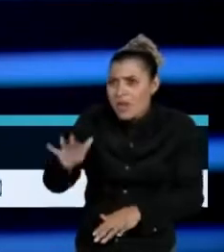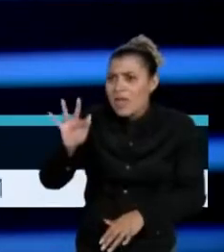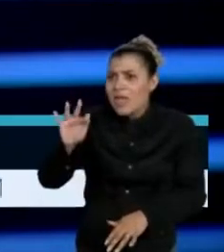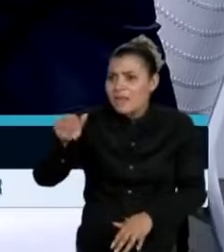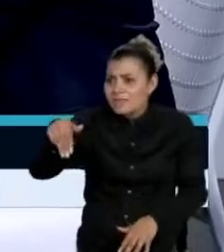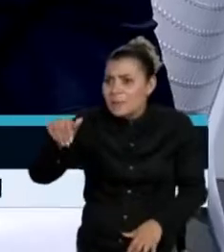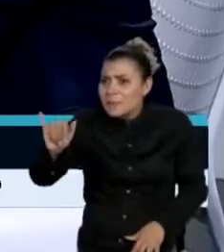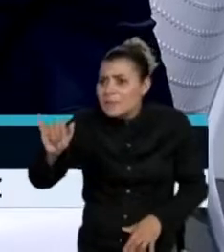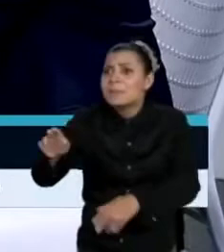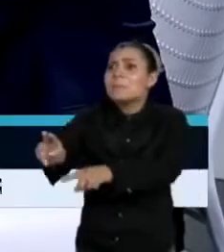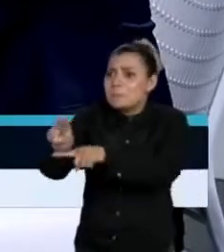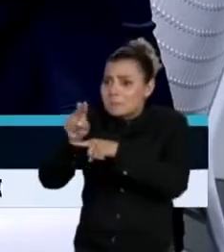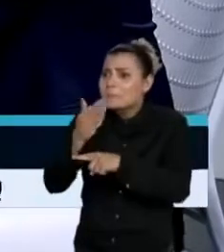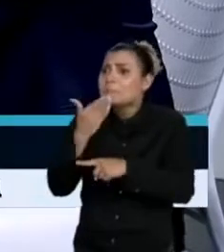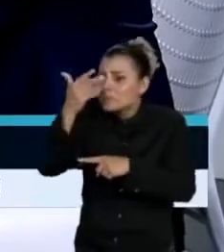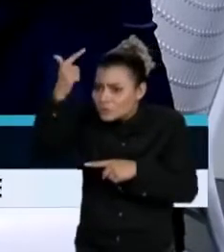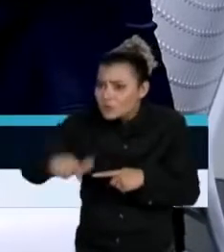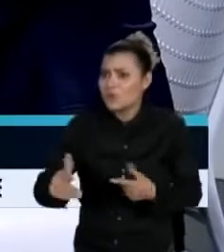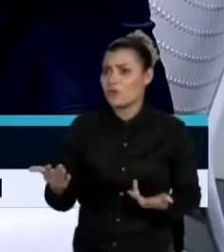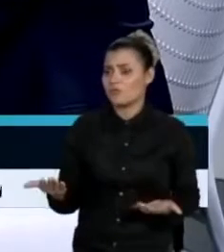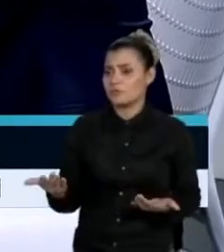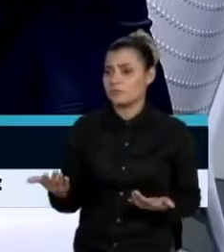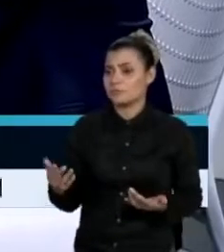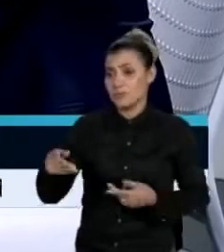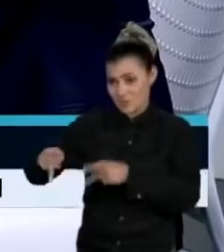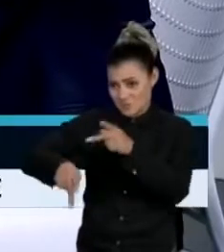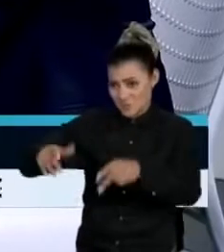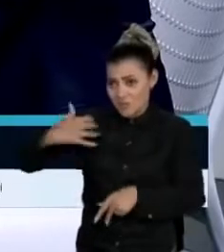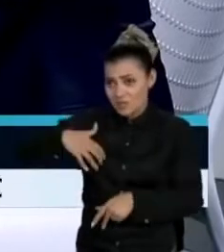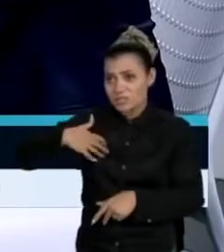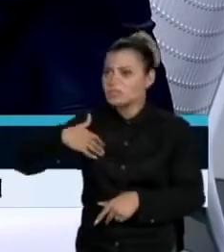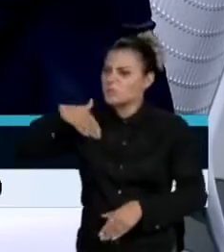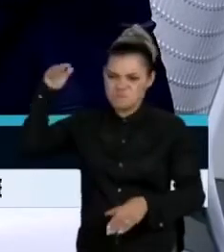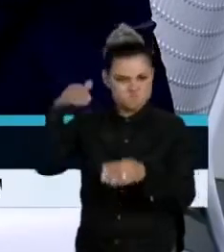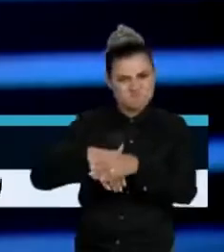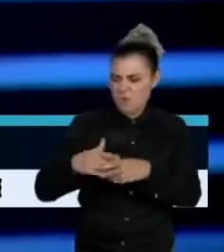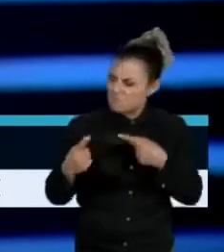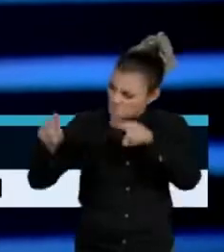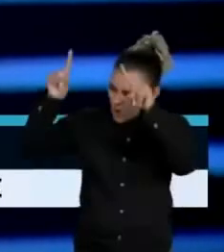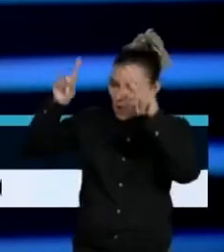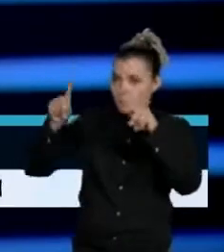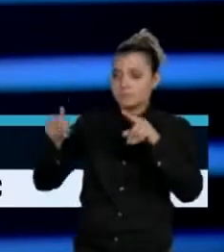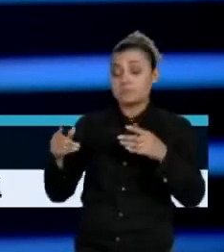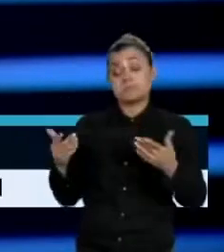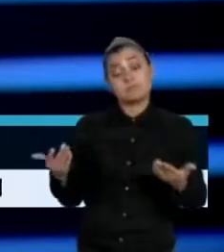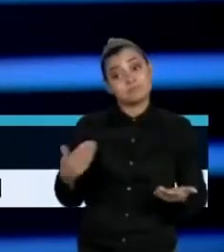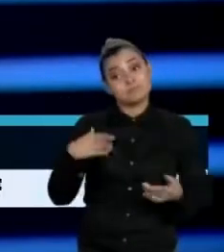mais uma vez que o povo a gente não tá reagindo e essa equação política